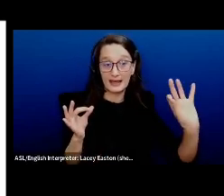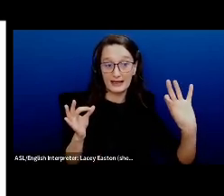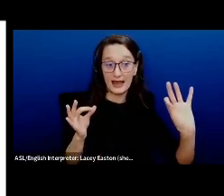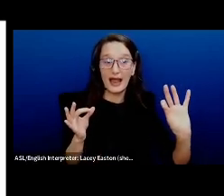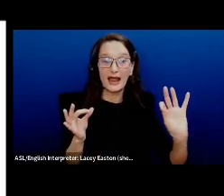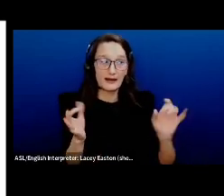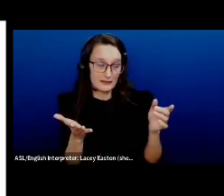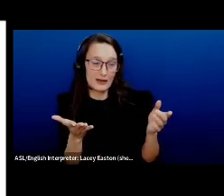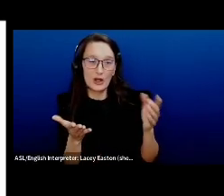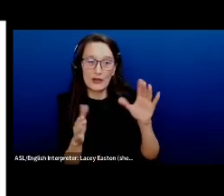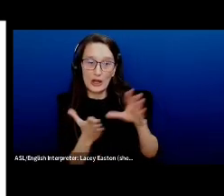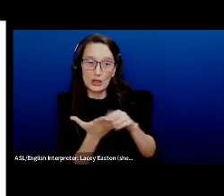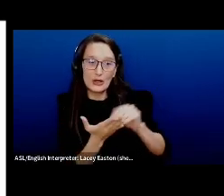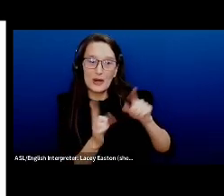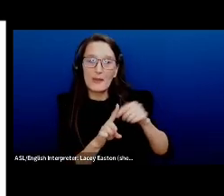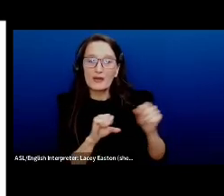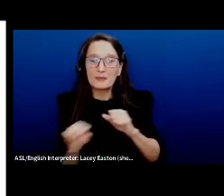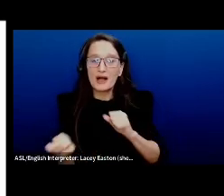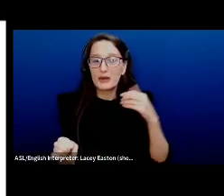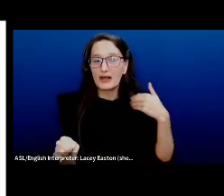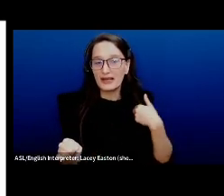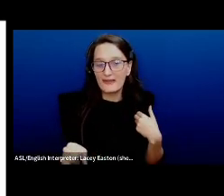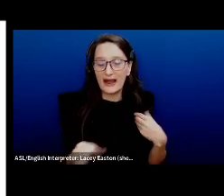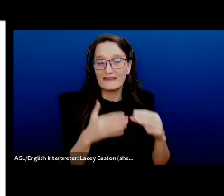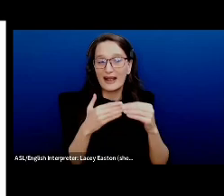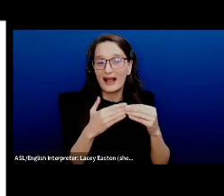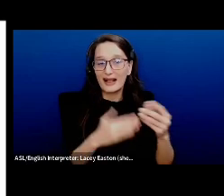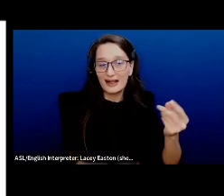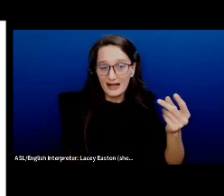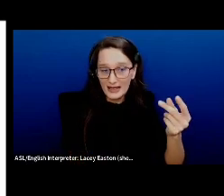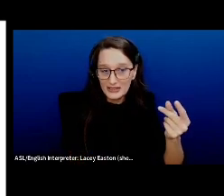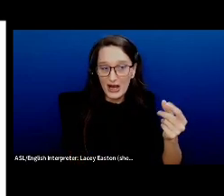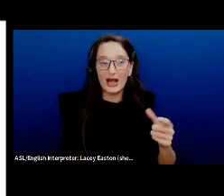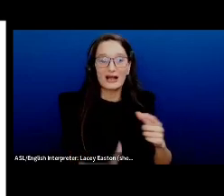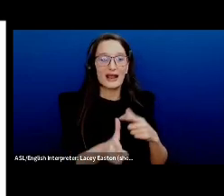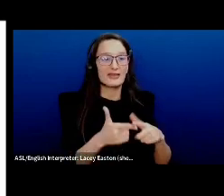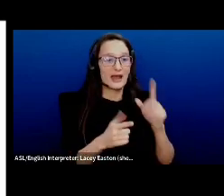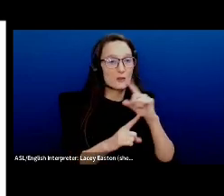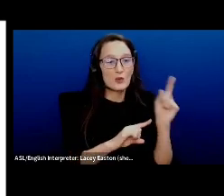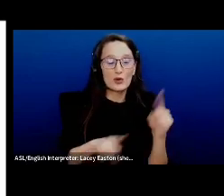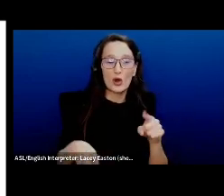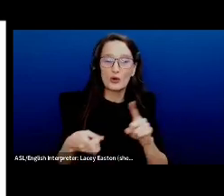algún día y cómo es eso. Y luego van a perros guía para ciegos en San Rafael.